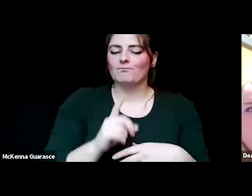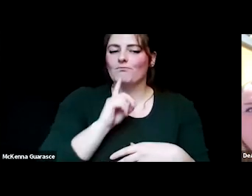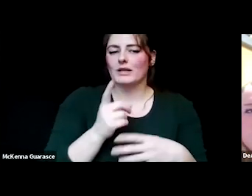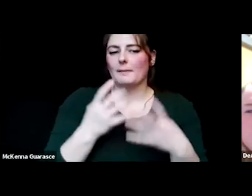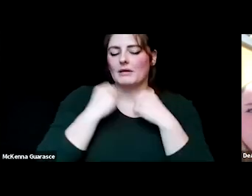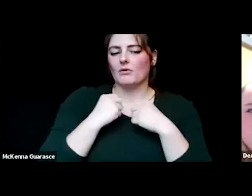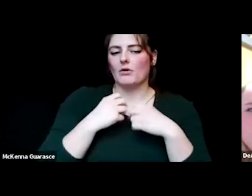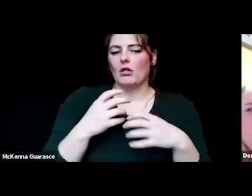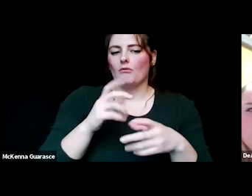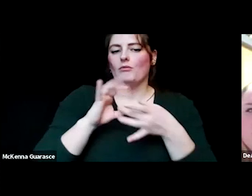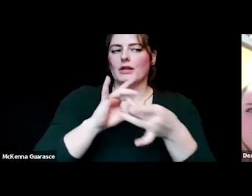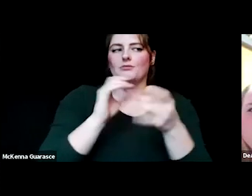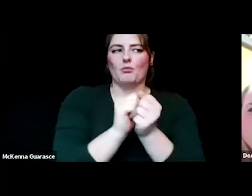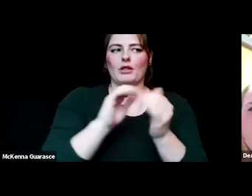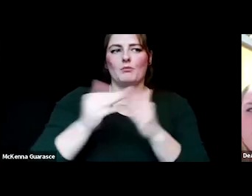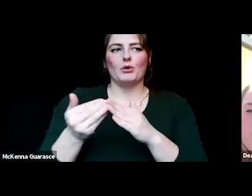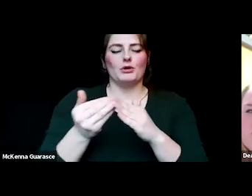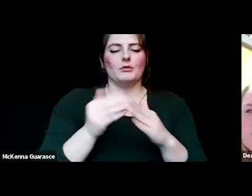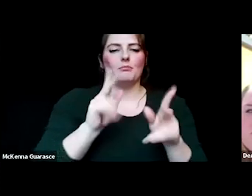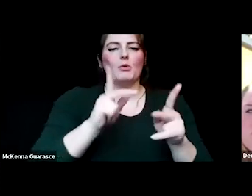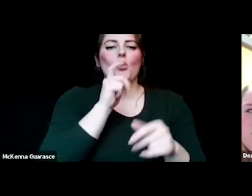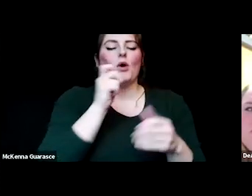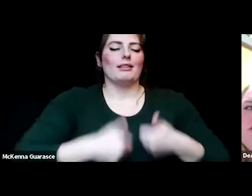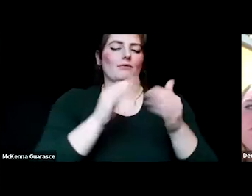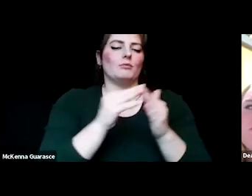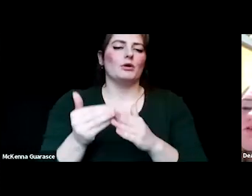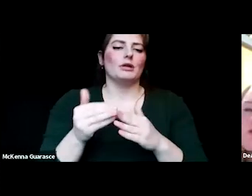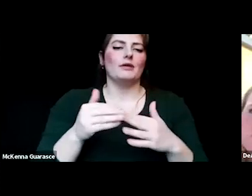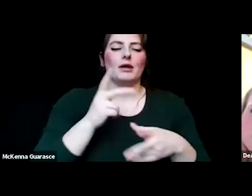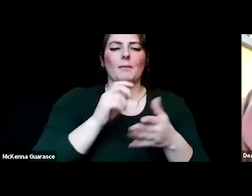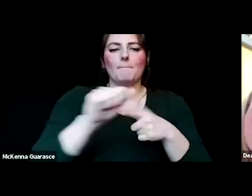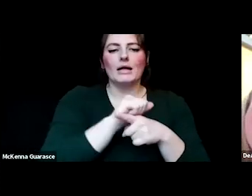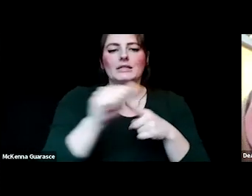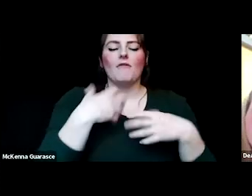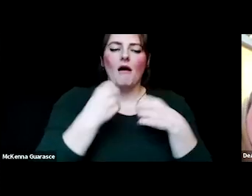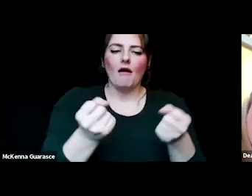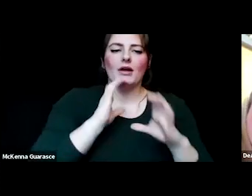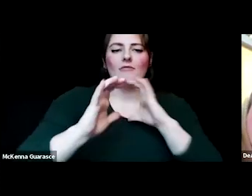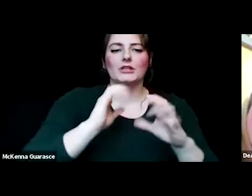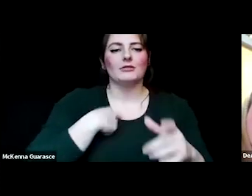Estas relaciones fomentan la práctica continua de conversaciones saludables porque hemos ganado su confianza y saben que podemos ayudarlos